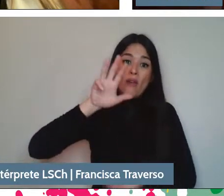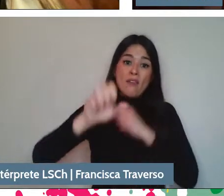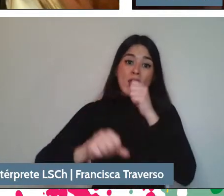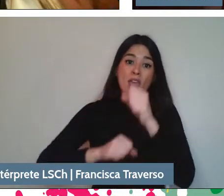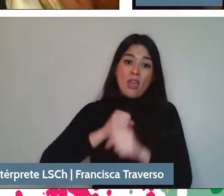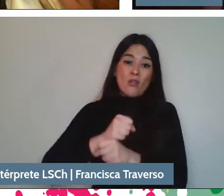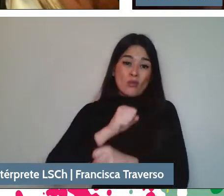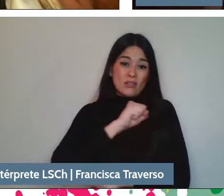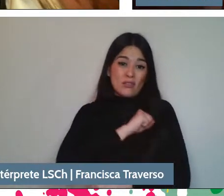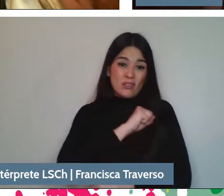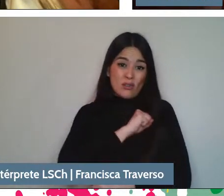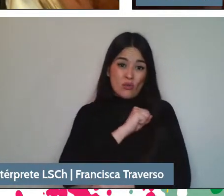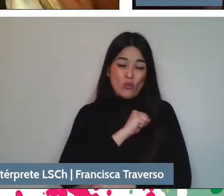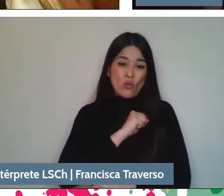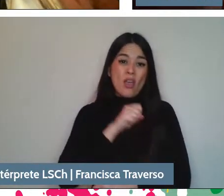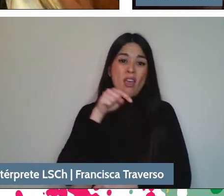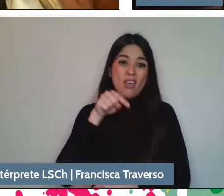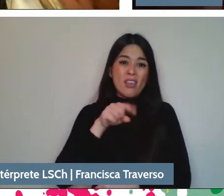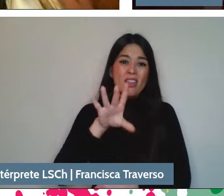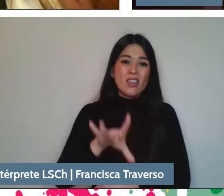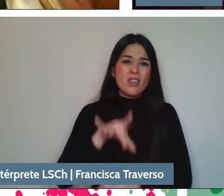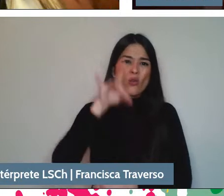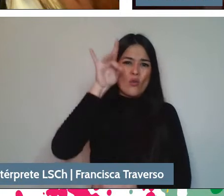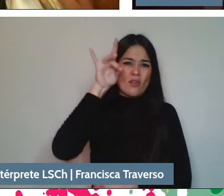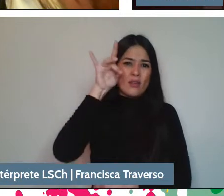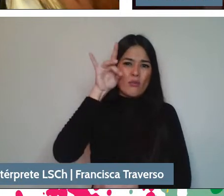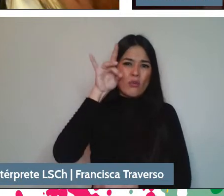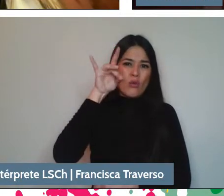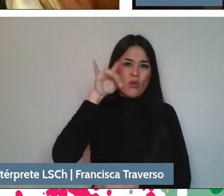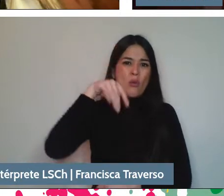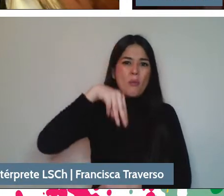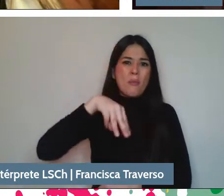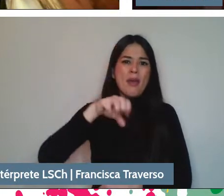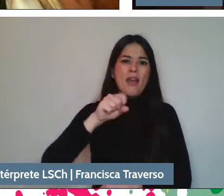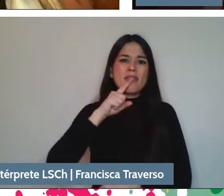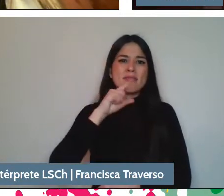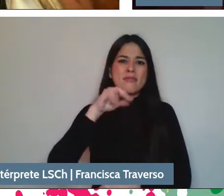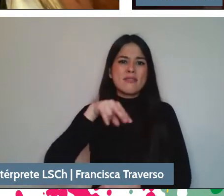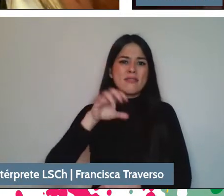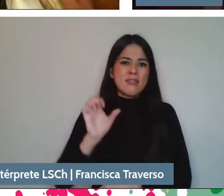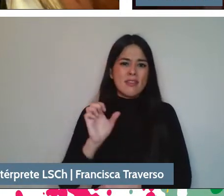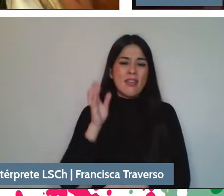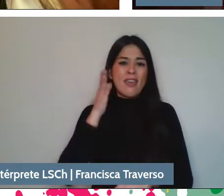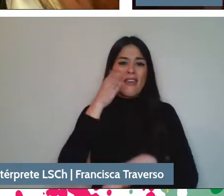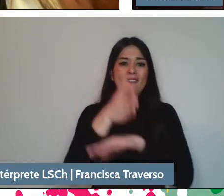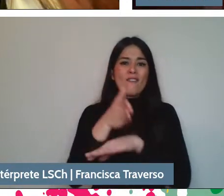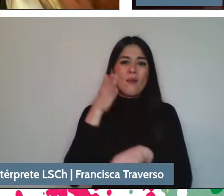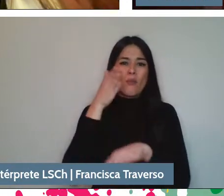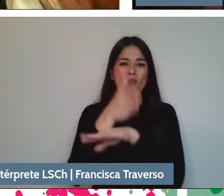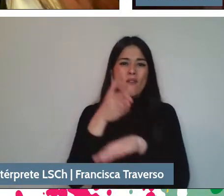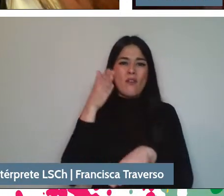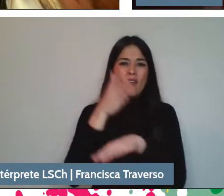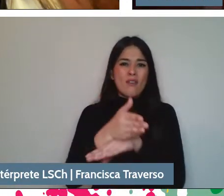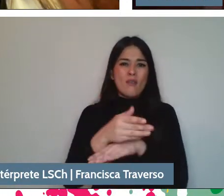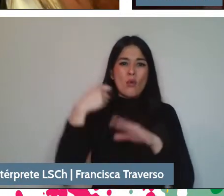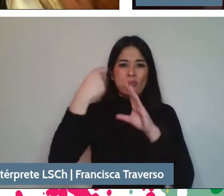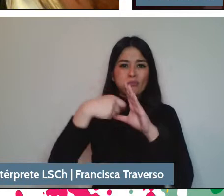y entonces ahí descubrimos la Matinée y entonces íbamos al cine todos los domingos con todos los 400 mil niñitos del barrio